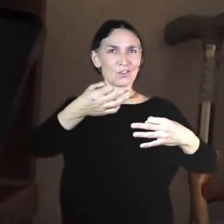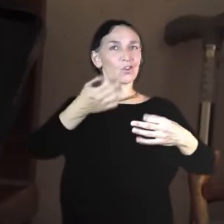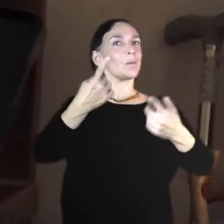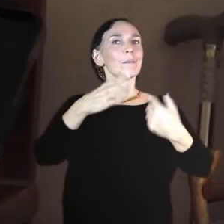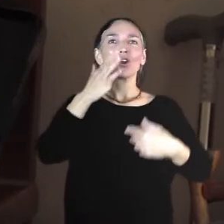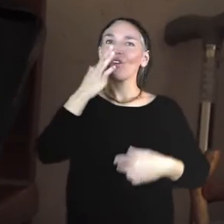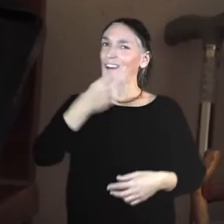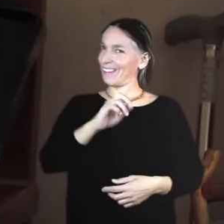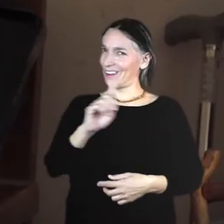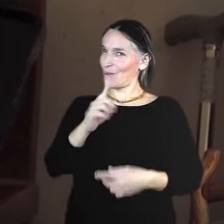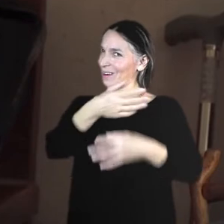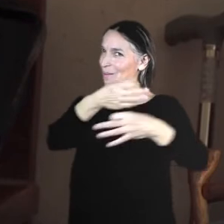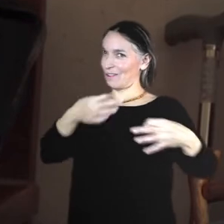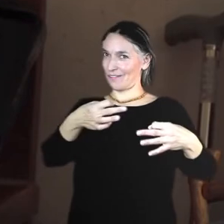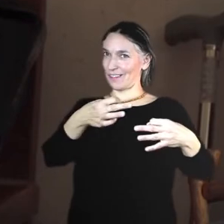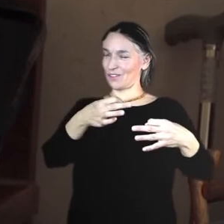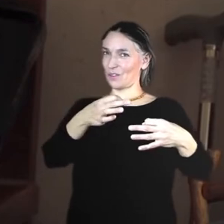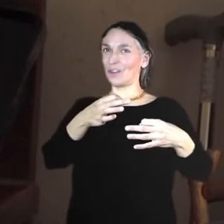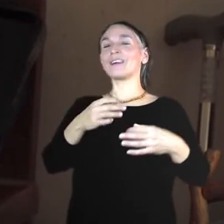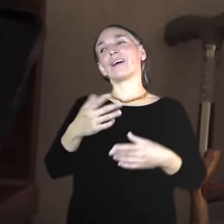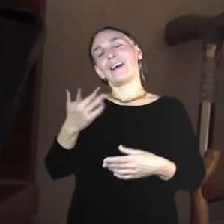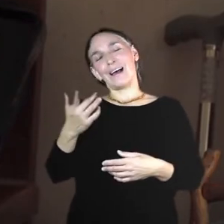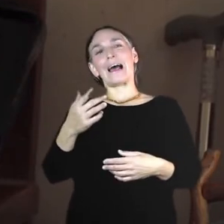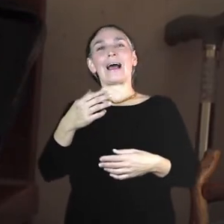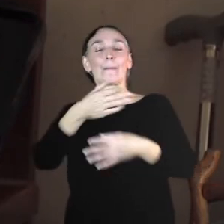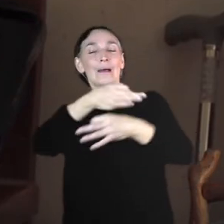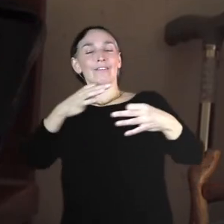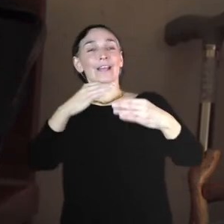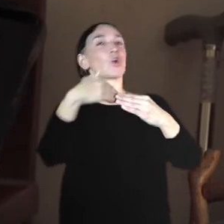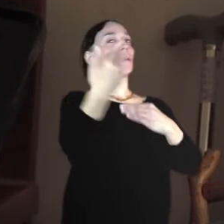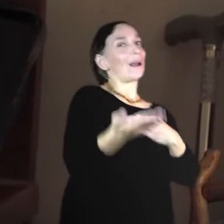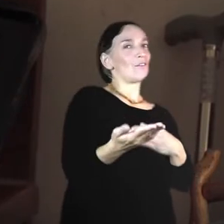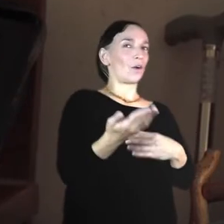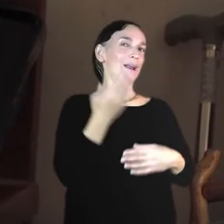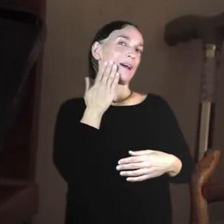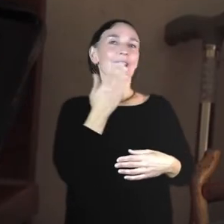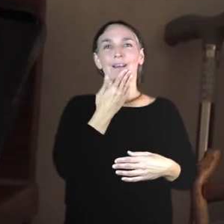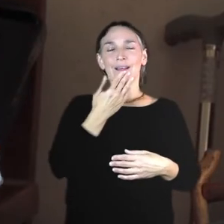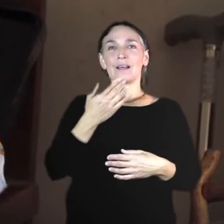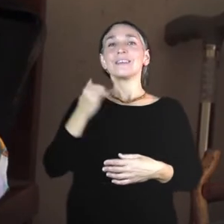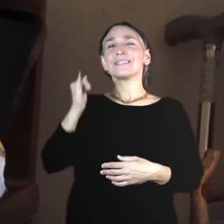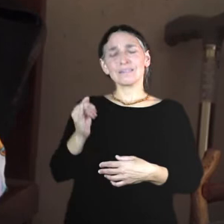pero en realidad no era un marido modelo. Claro, aparentaba ser un marido modelo. Si, porque esa señora sufría mucho.